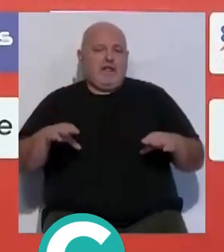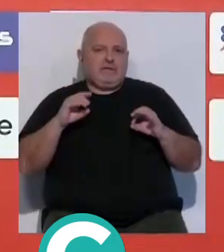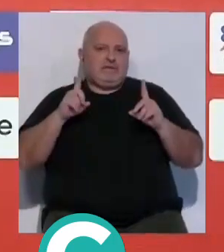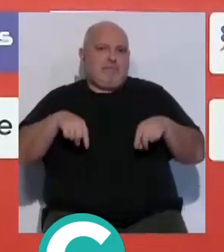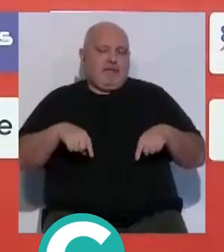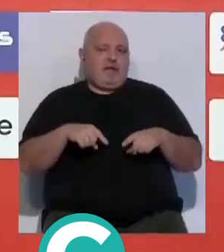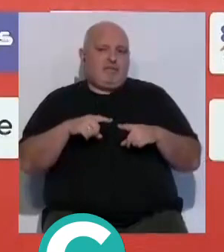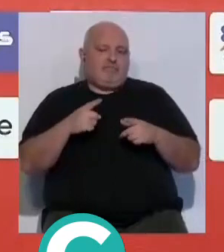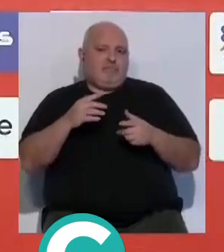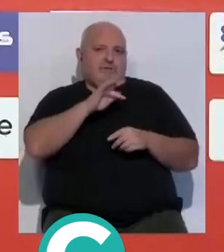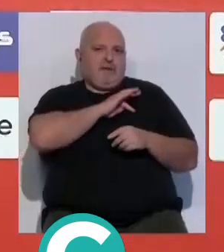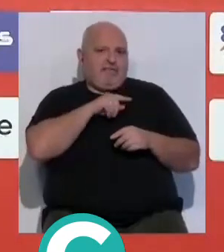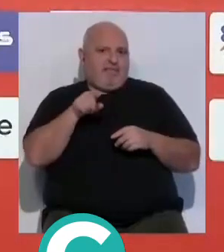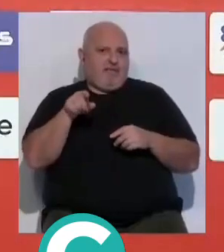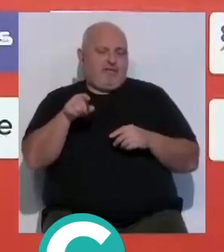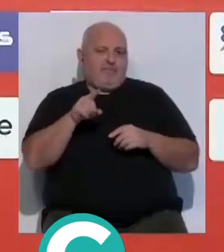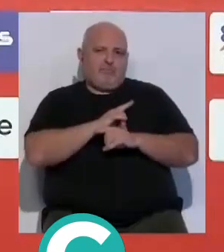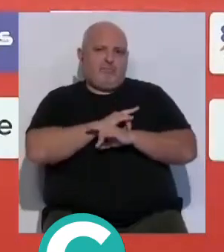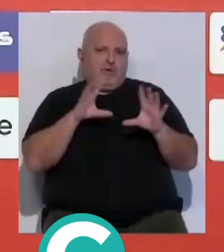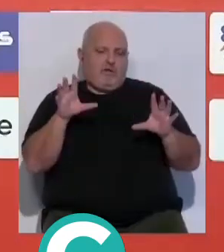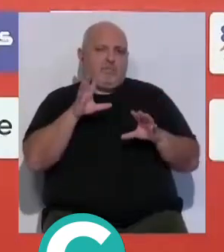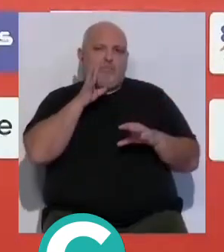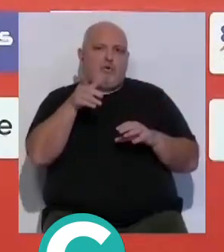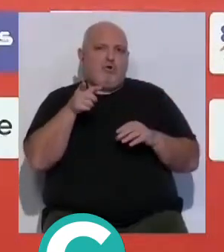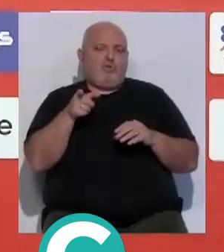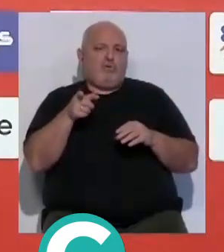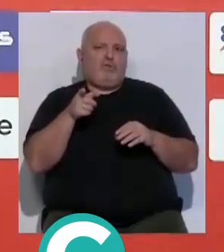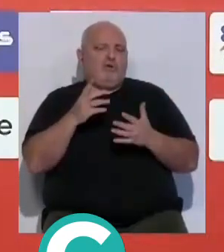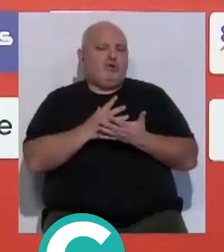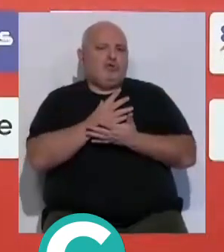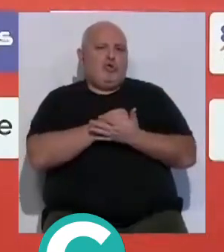que se lo merecieron y Messi más que nada se lo merece por por todo lo que ha dado este deporte